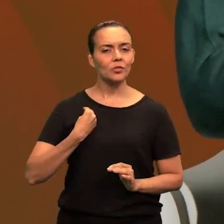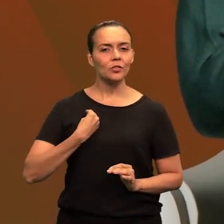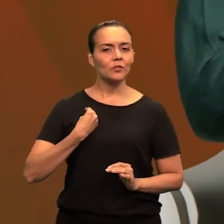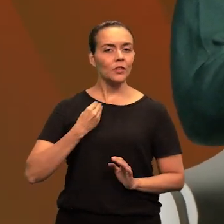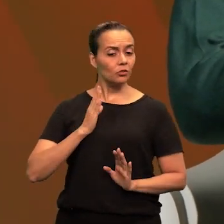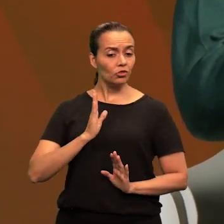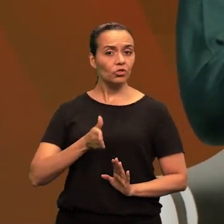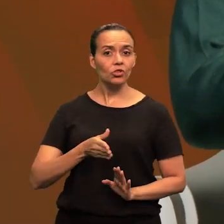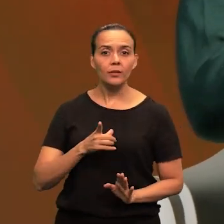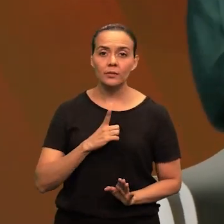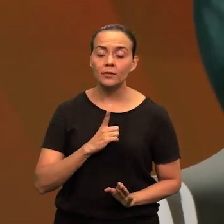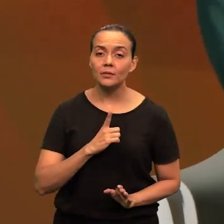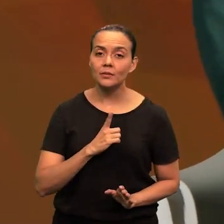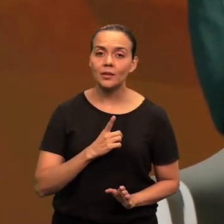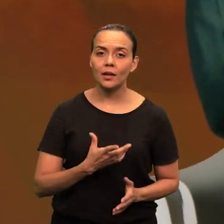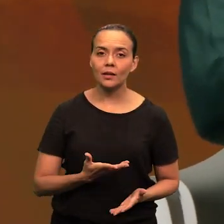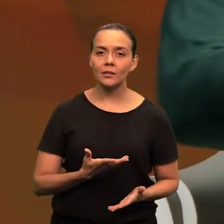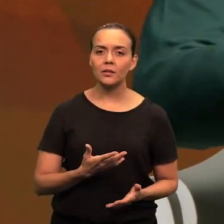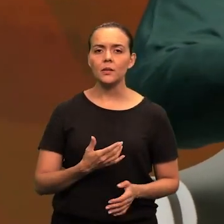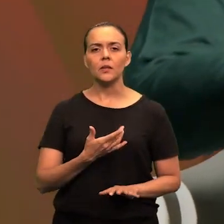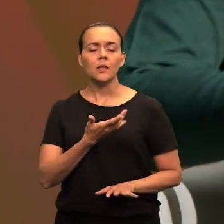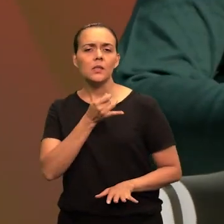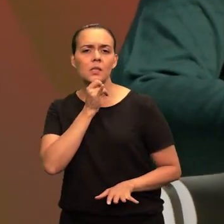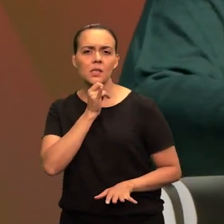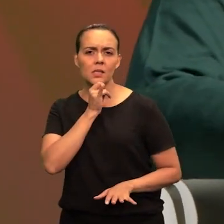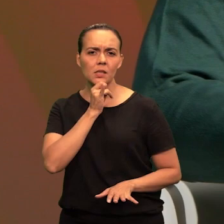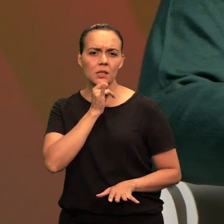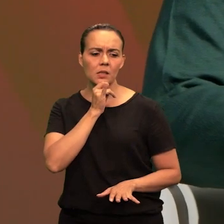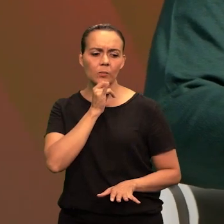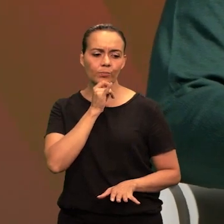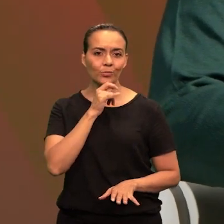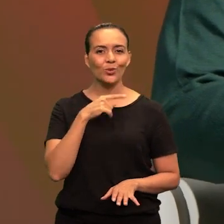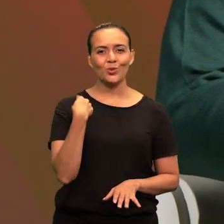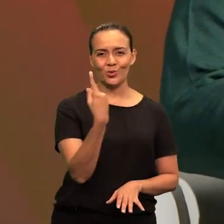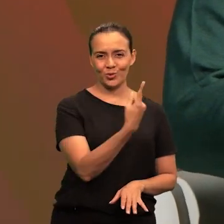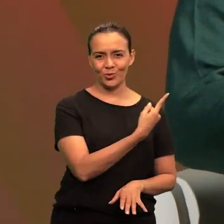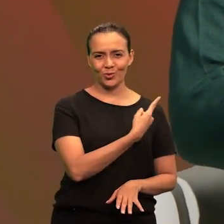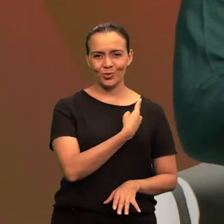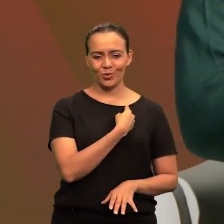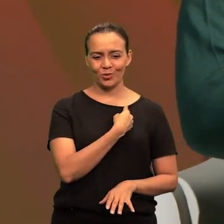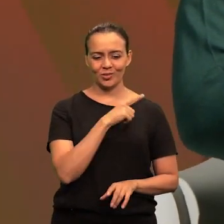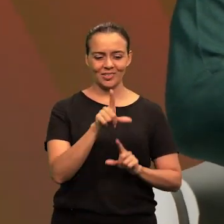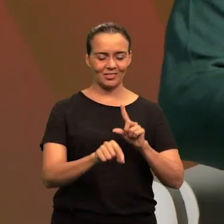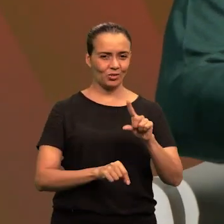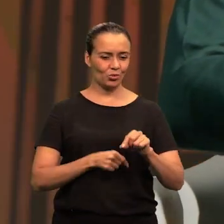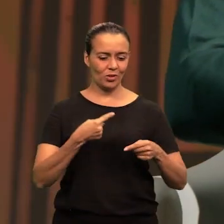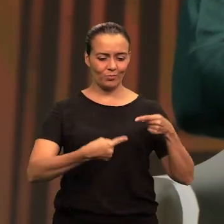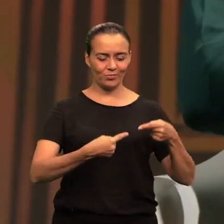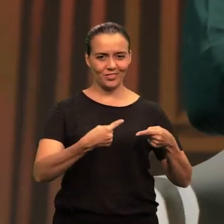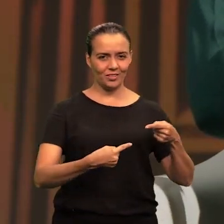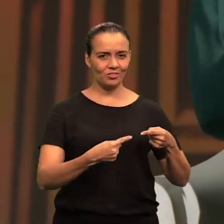já seja existente, considerando que muitas vezes nós não fazemos as escolhas na política,